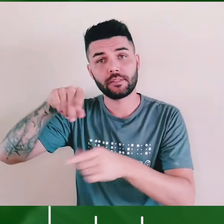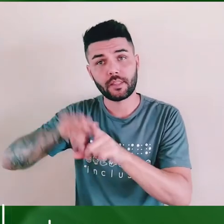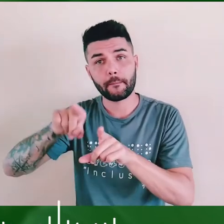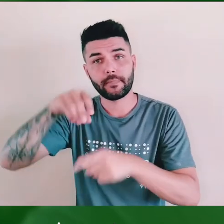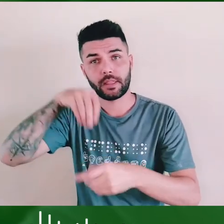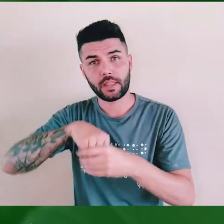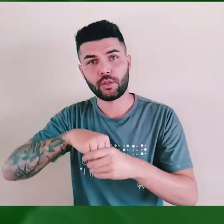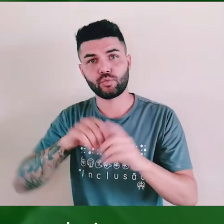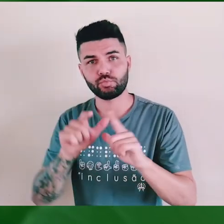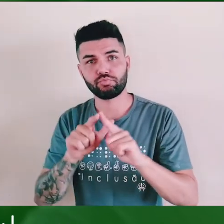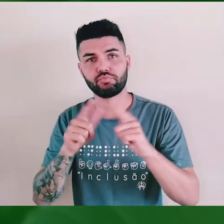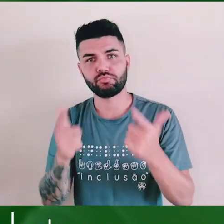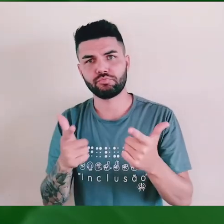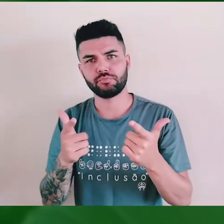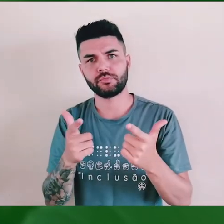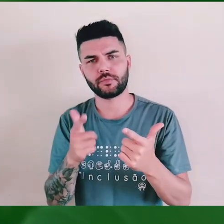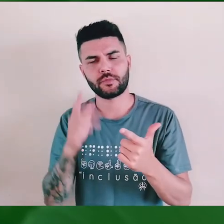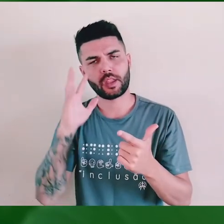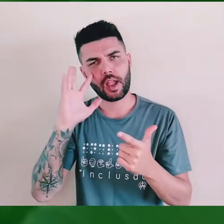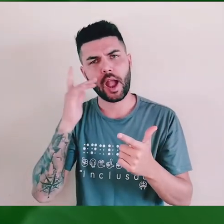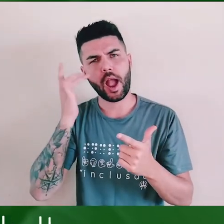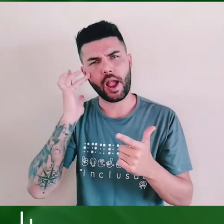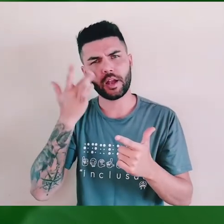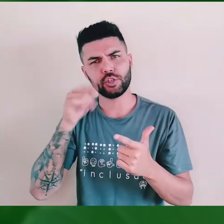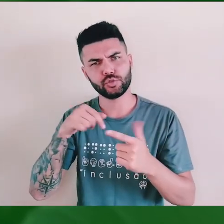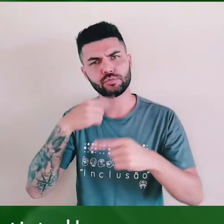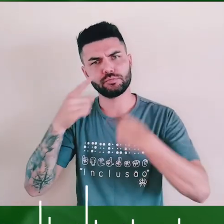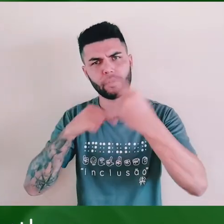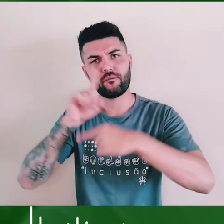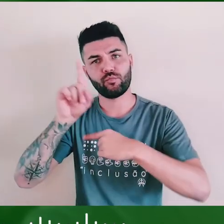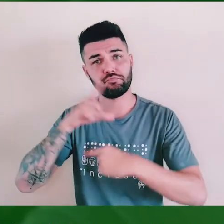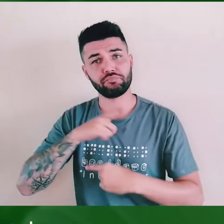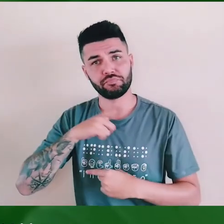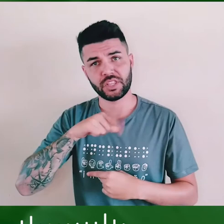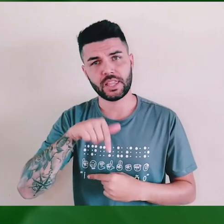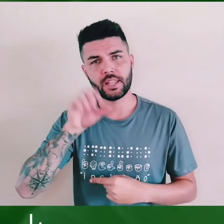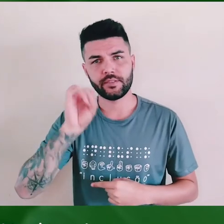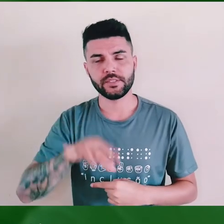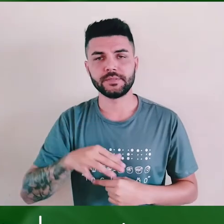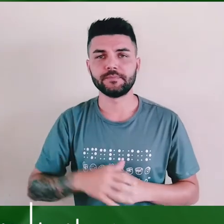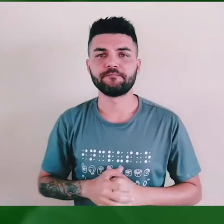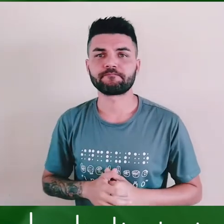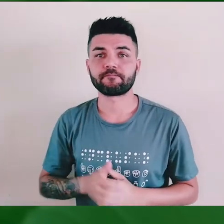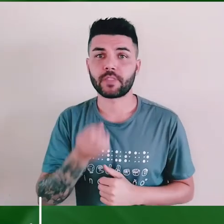evoluiu muito mesmo. Gabriel: Sim, é bom pensar que as coisas estão caminhando para